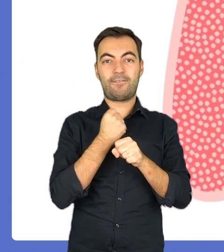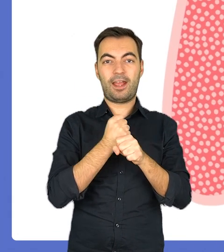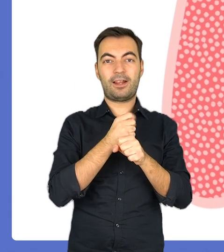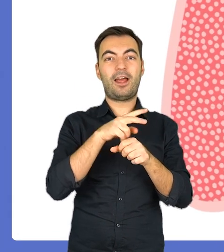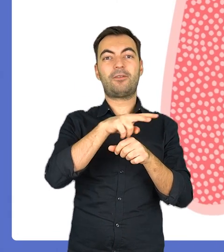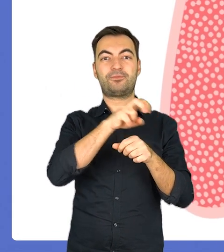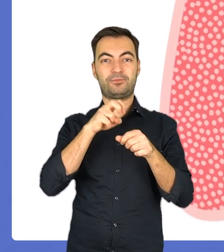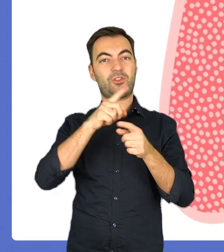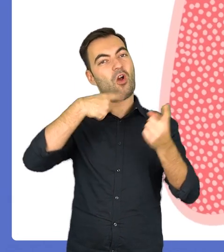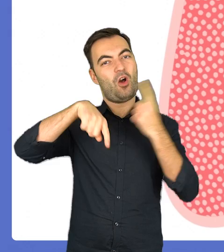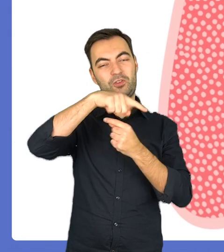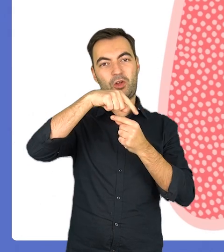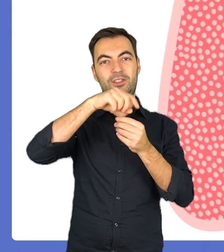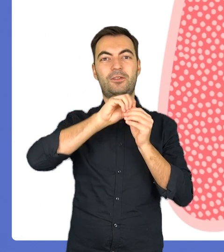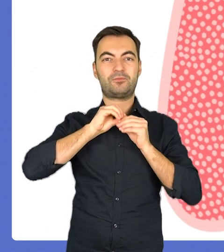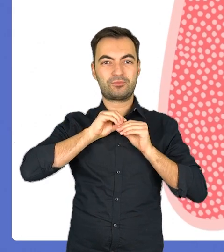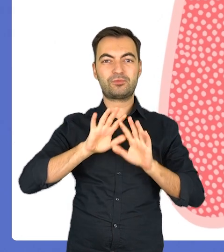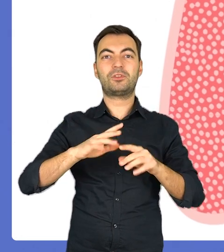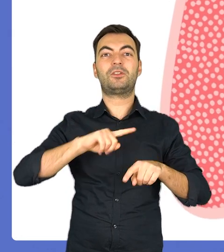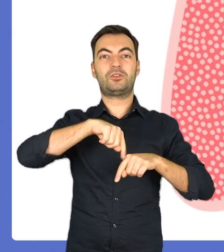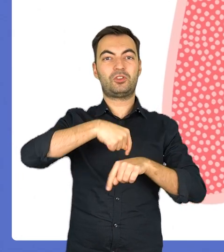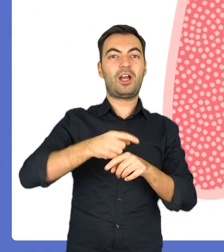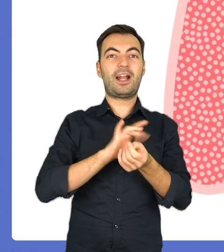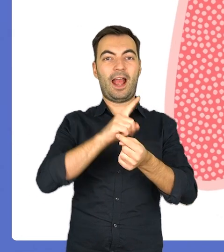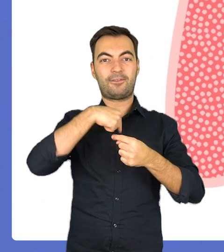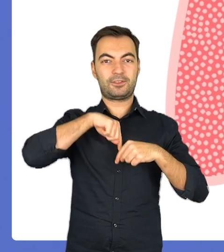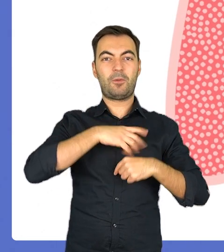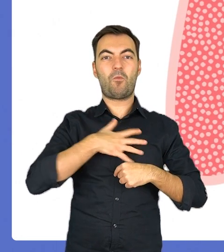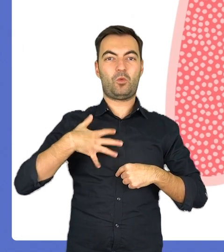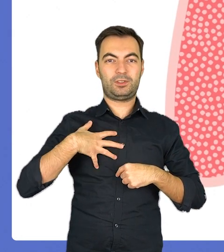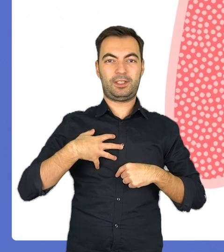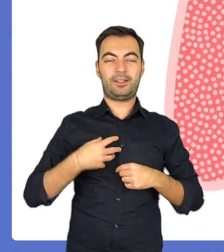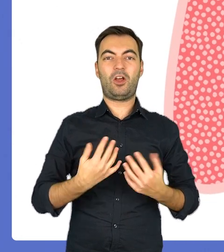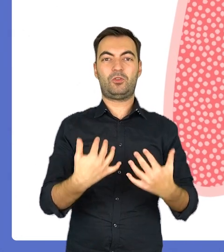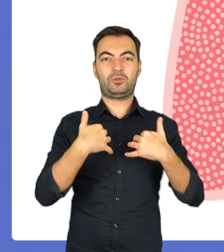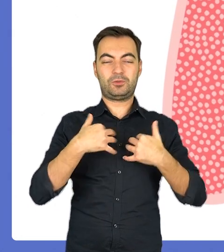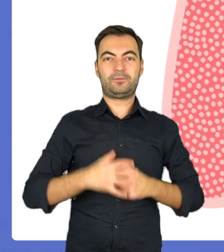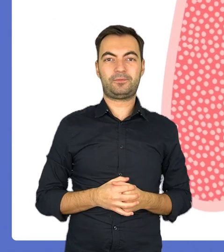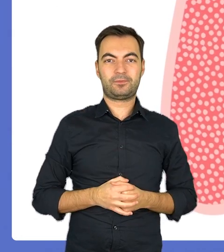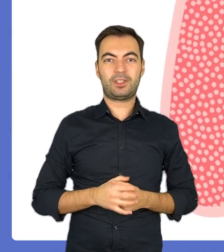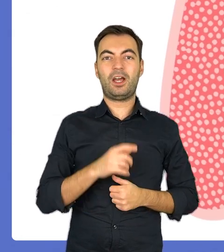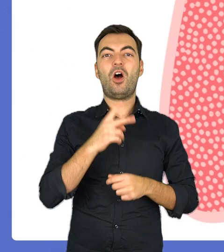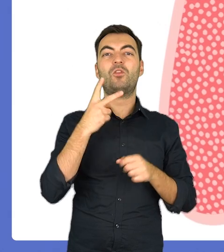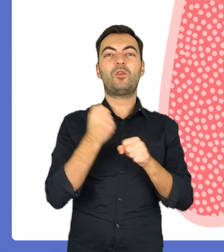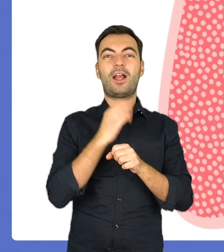jest transportowany w odwrotnym kierunku czyli z krwi do wnętrza płuc. Dwutlenek węgla wydychamy potem